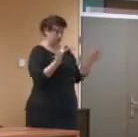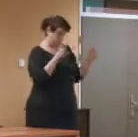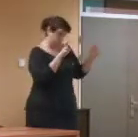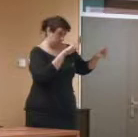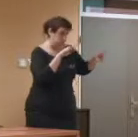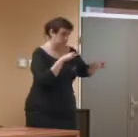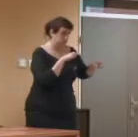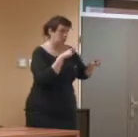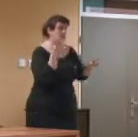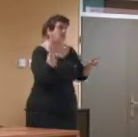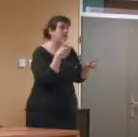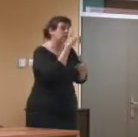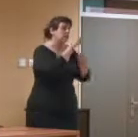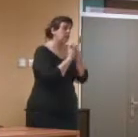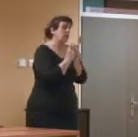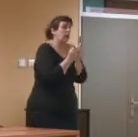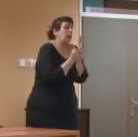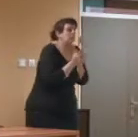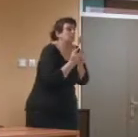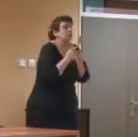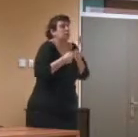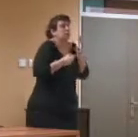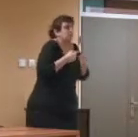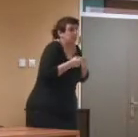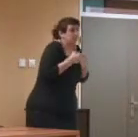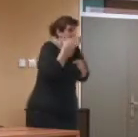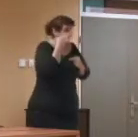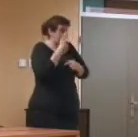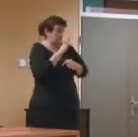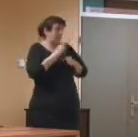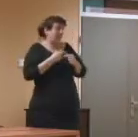rezar por las familias, pero lo que hacían era rezar por su propia familia, por hacer negocio.